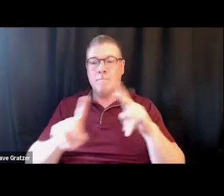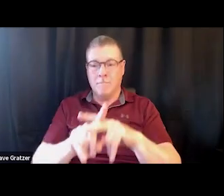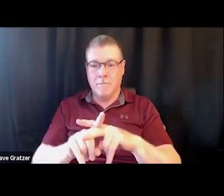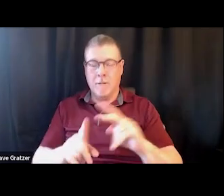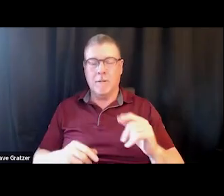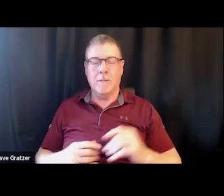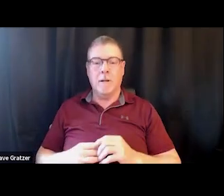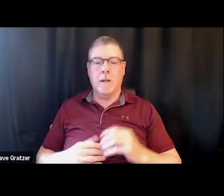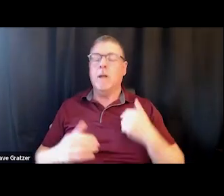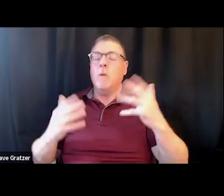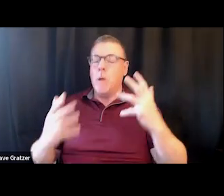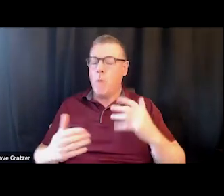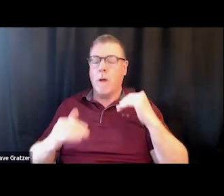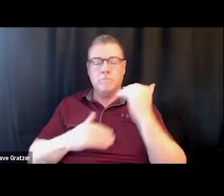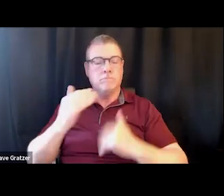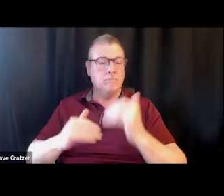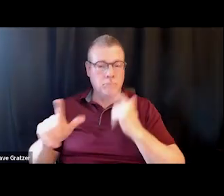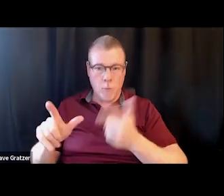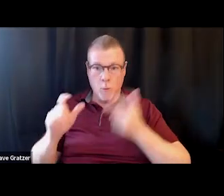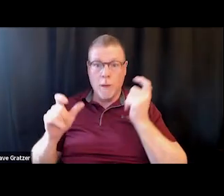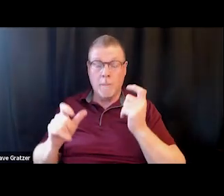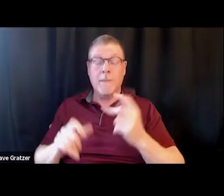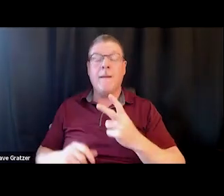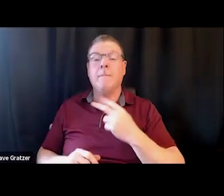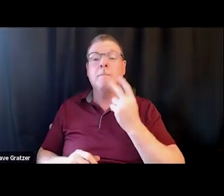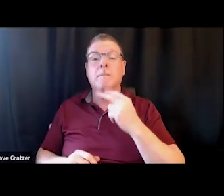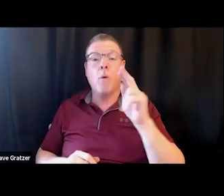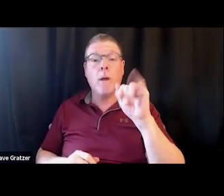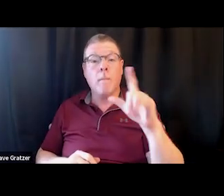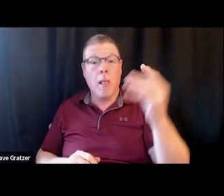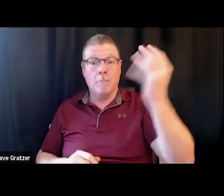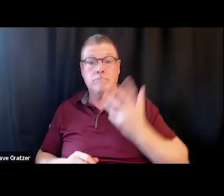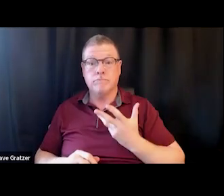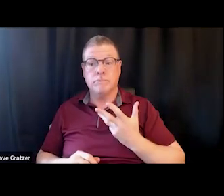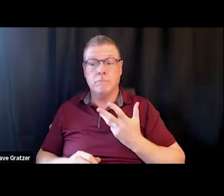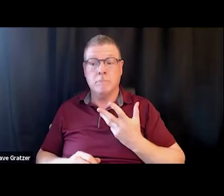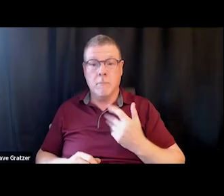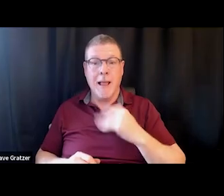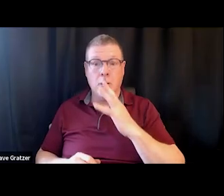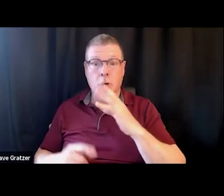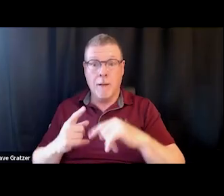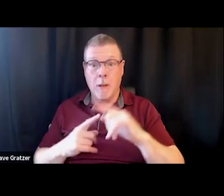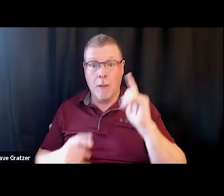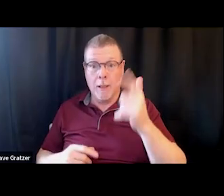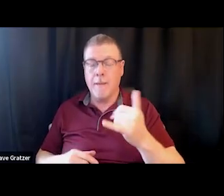queremos movernos rápidamente. Si recibo un mensaje de voz de alguien, como hablaré más adelante, los números de teléfono pueden cambiar,